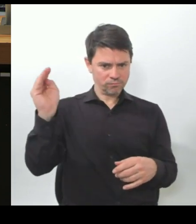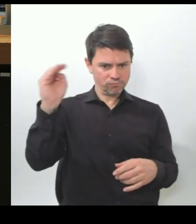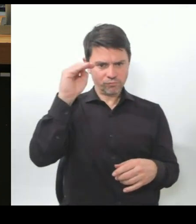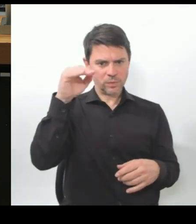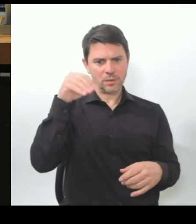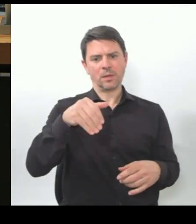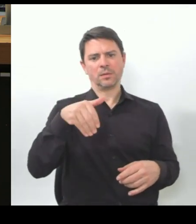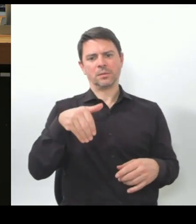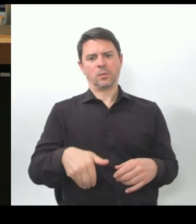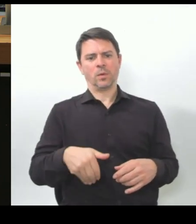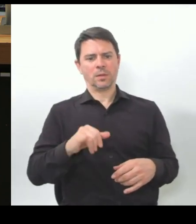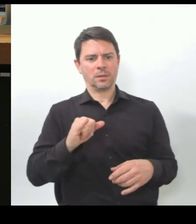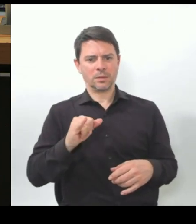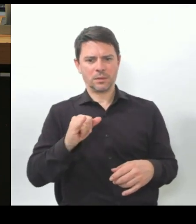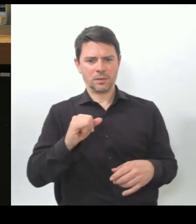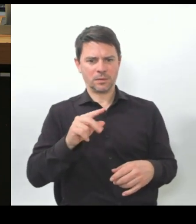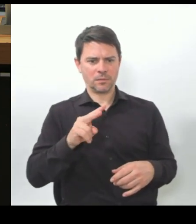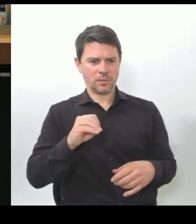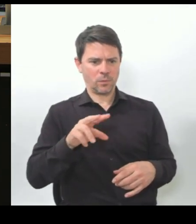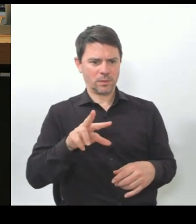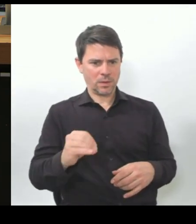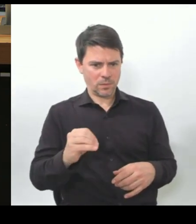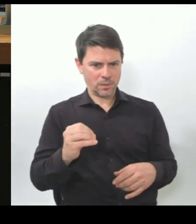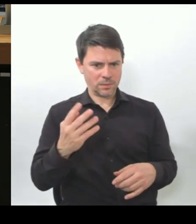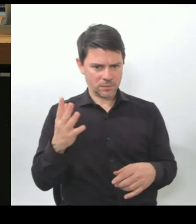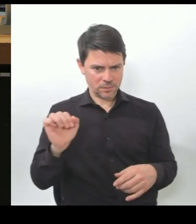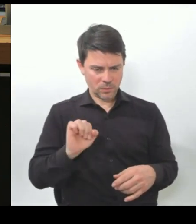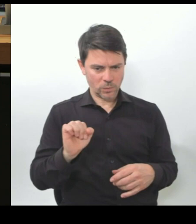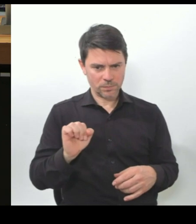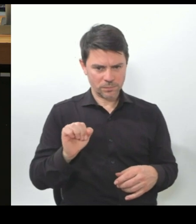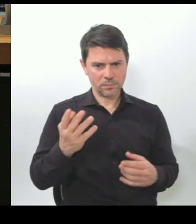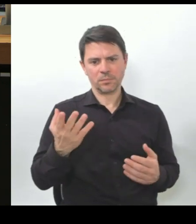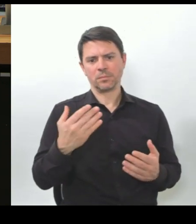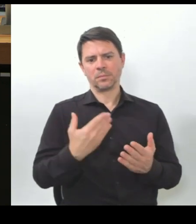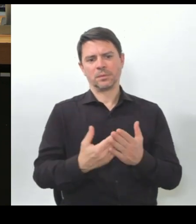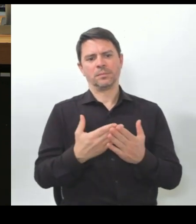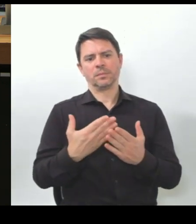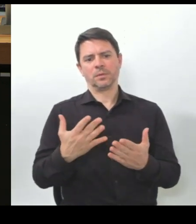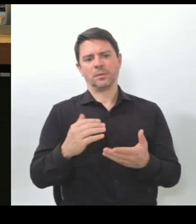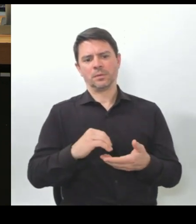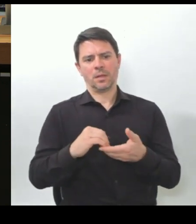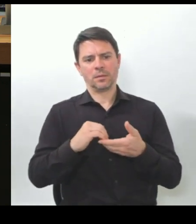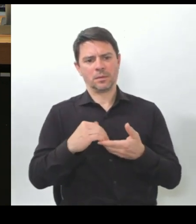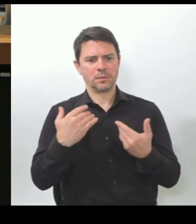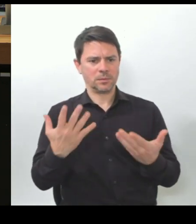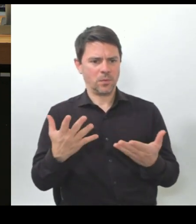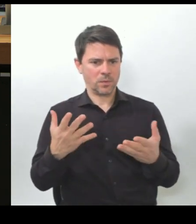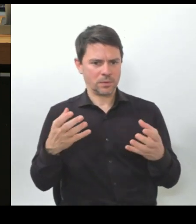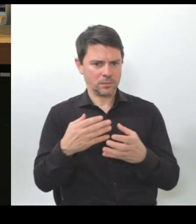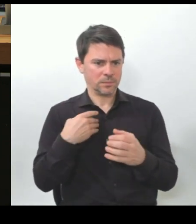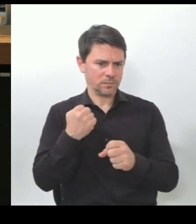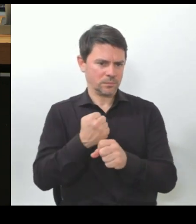Wir arbeiten weiter dran. Unser Wille ist es, das Projekt insgesamt in i2030 gesamthaft anzugehen.